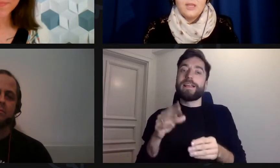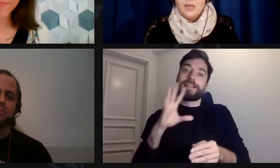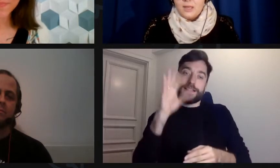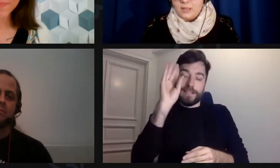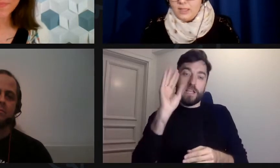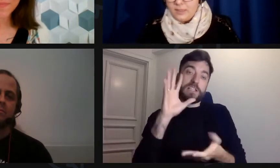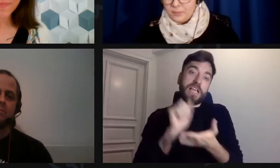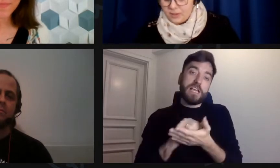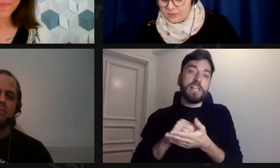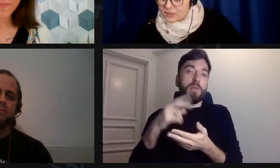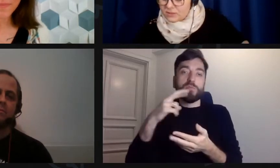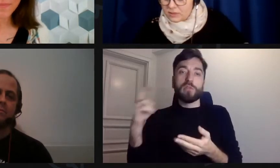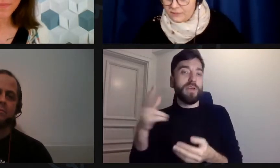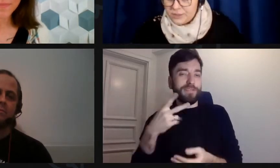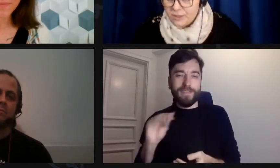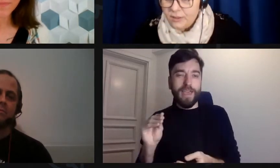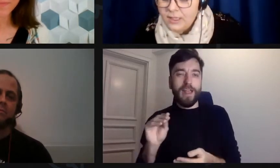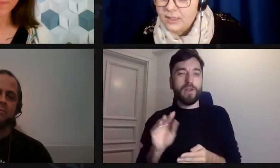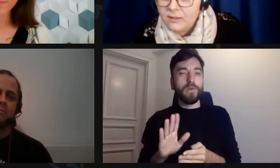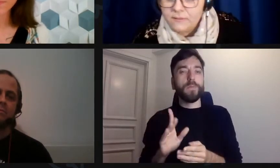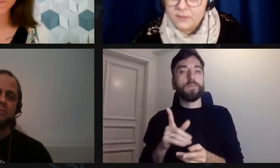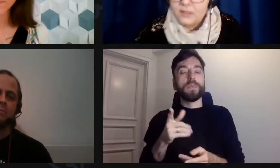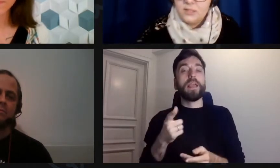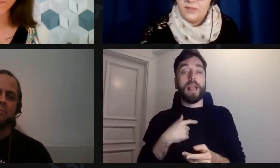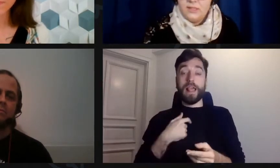KATARZYNA- pracuje w szkole w świetlicy,